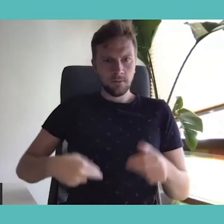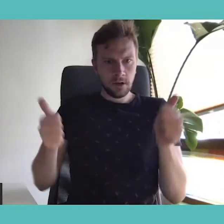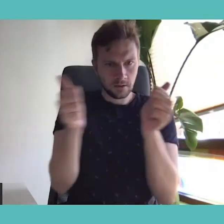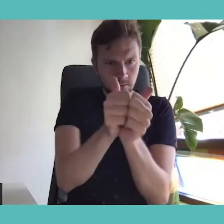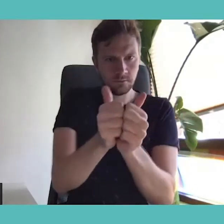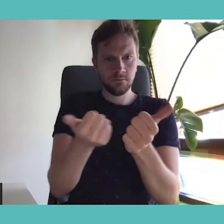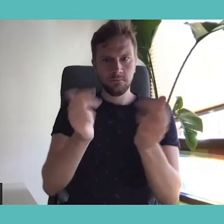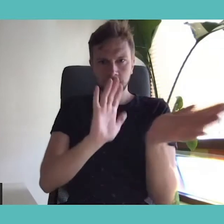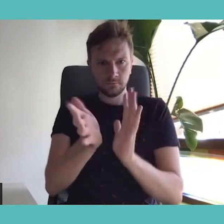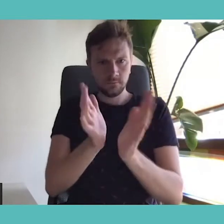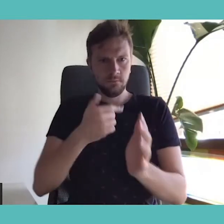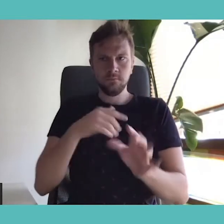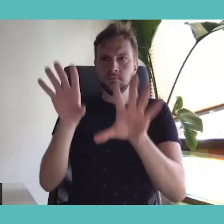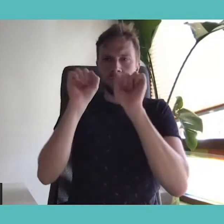By premier występował mając obok siebie tłumacza.